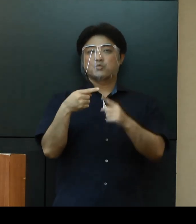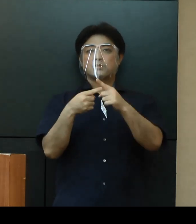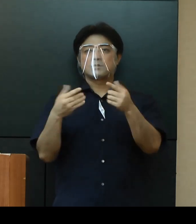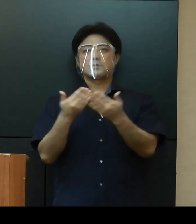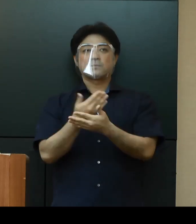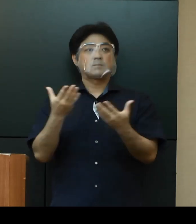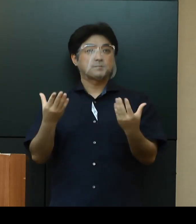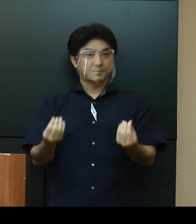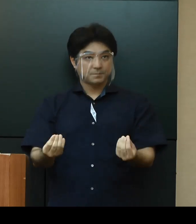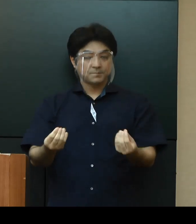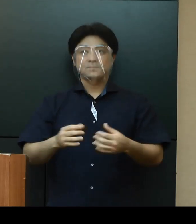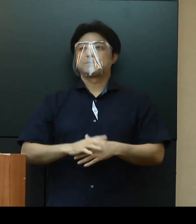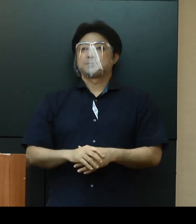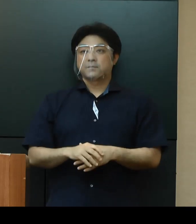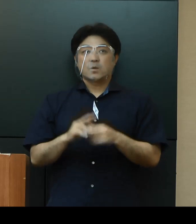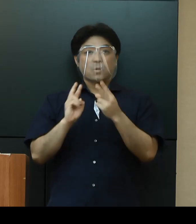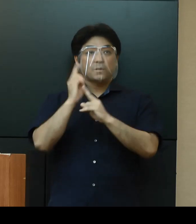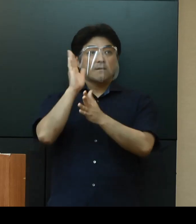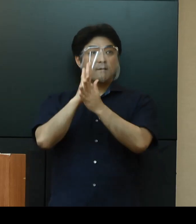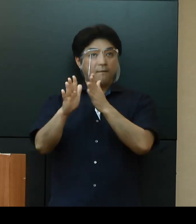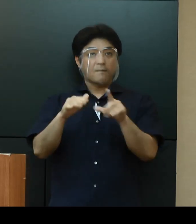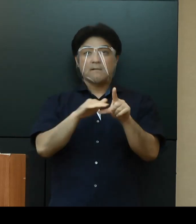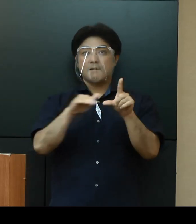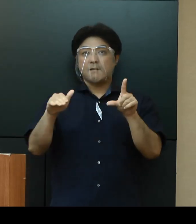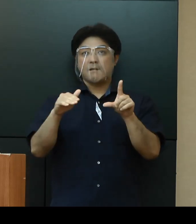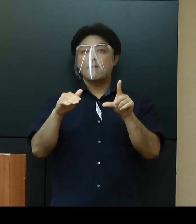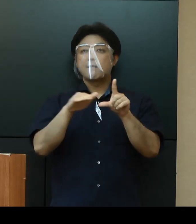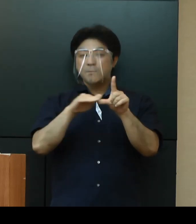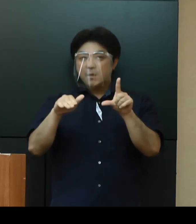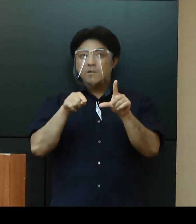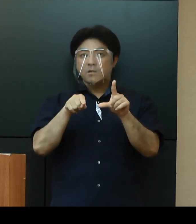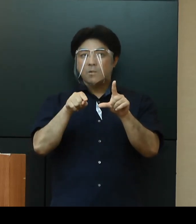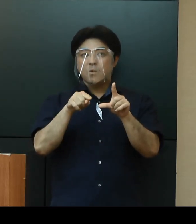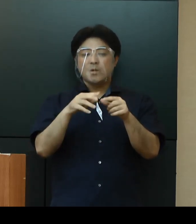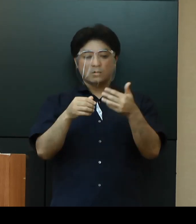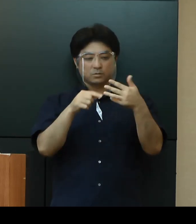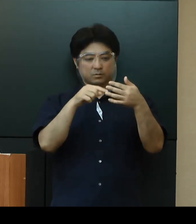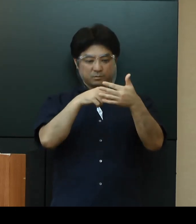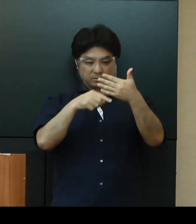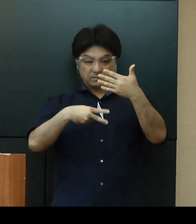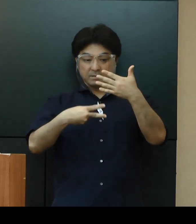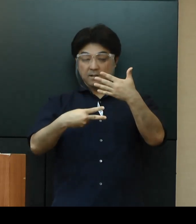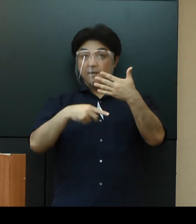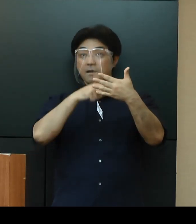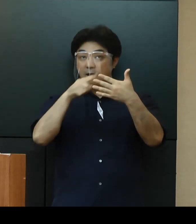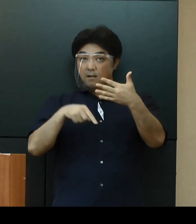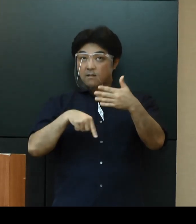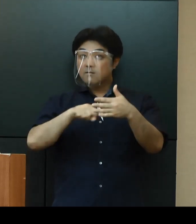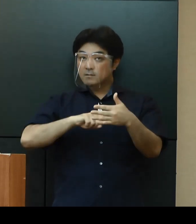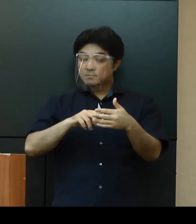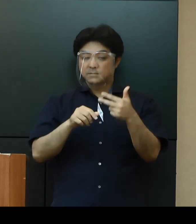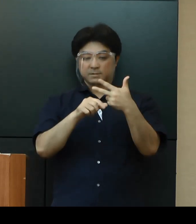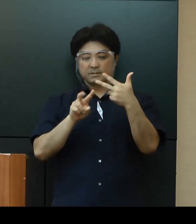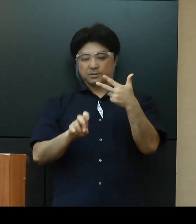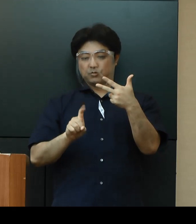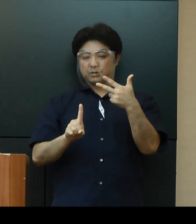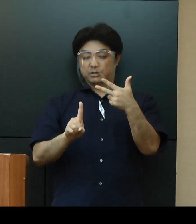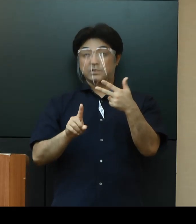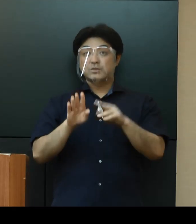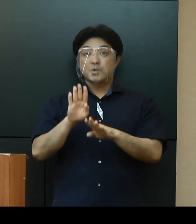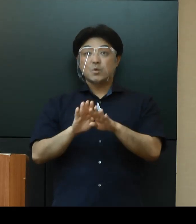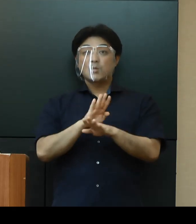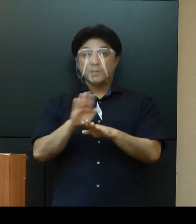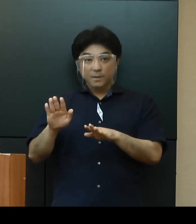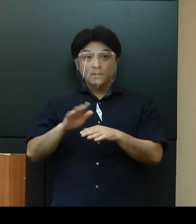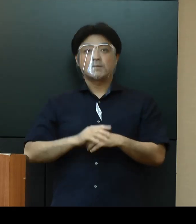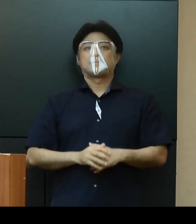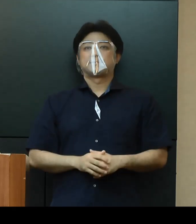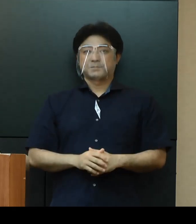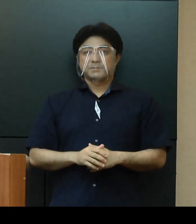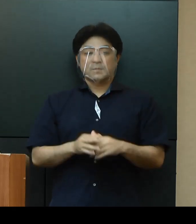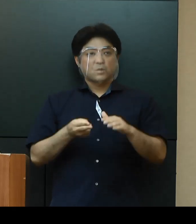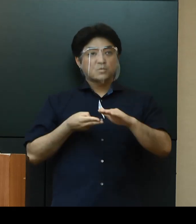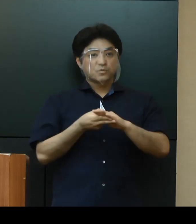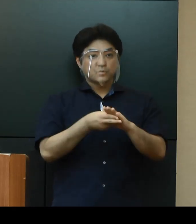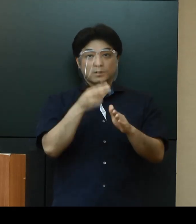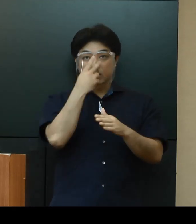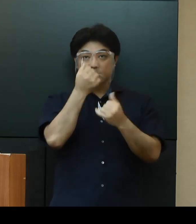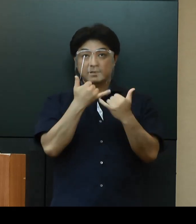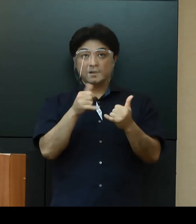沖縄県の警戒レベルを判断する７つの指標のうち、７月27日の時点で入院患者数62人